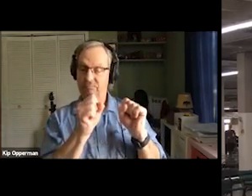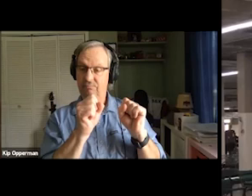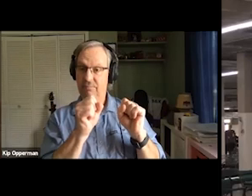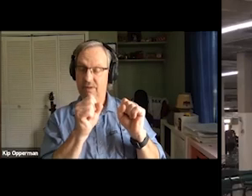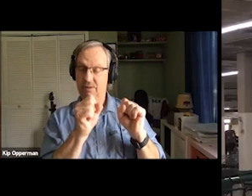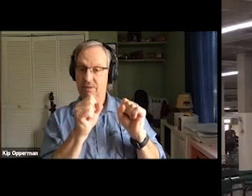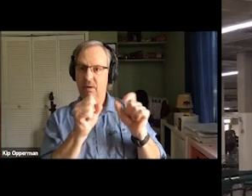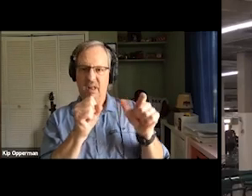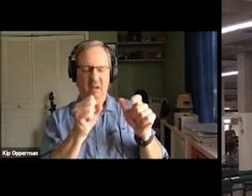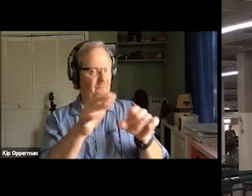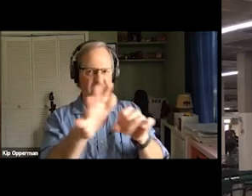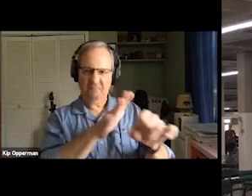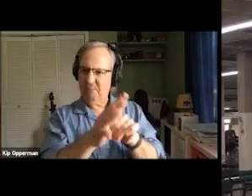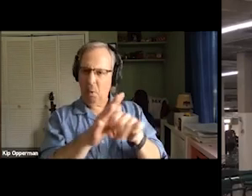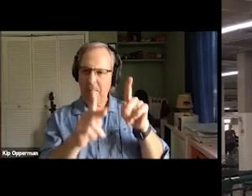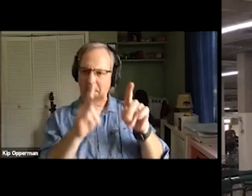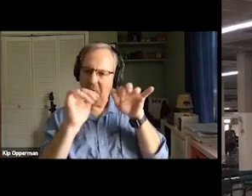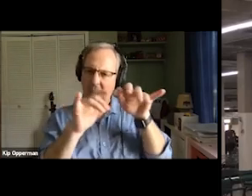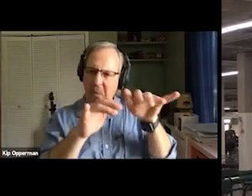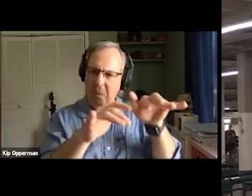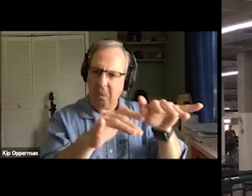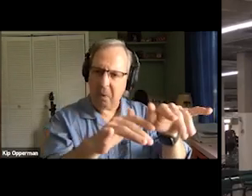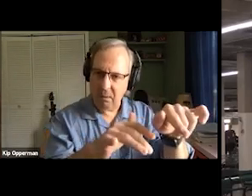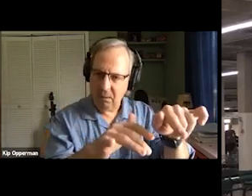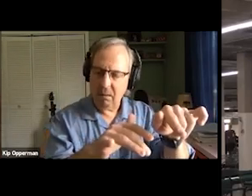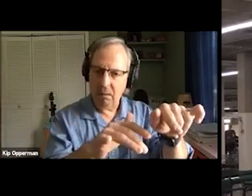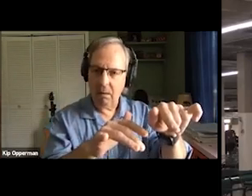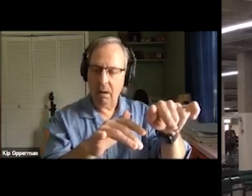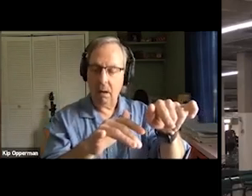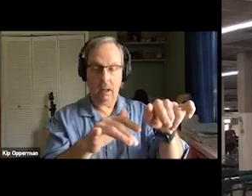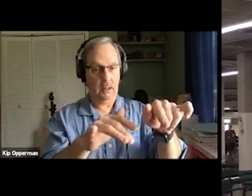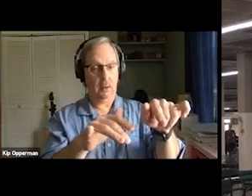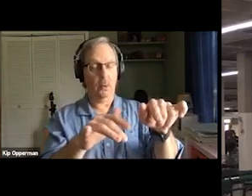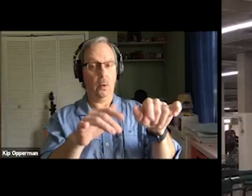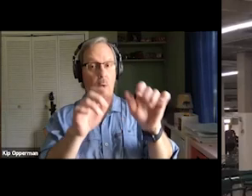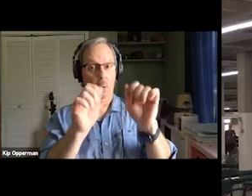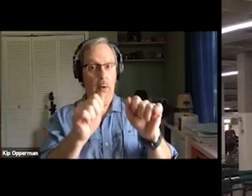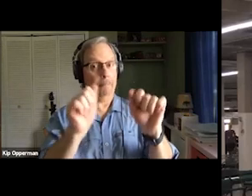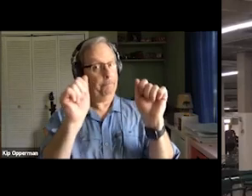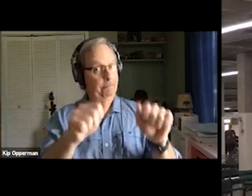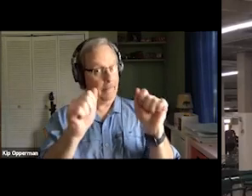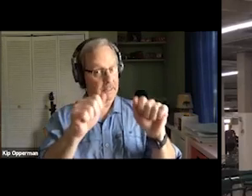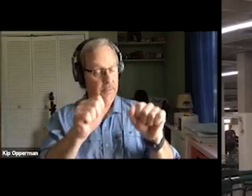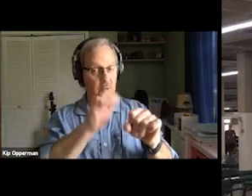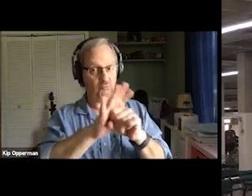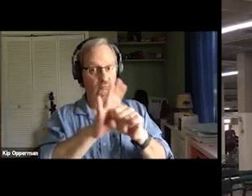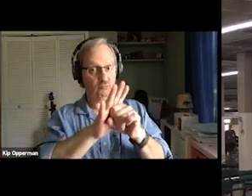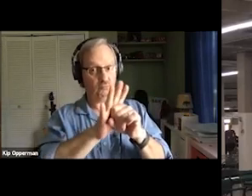y se temía que realmente fuera un potencial para un brote explosivo de COVID, esta era una alternativa mucho mejor.